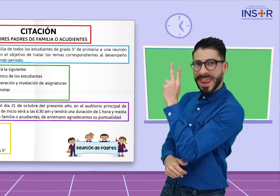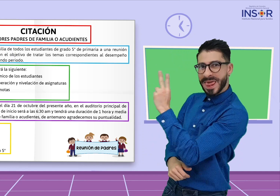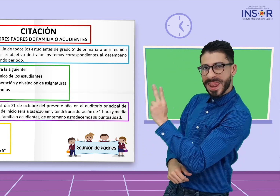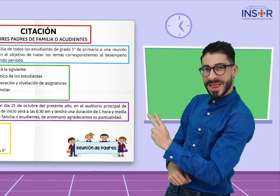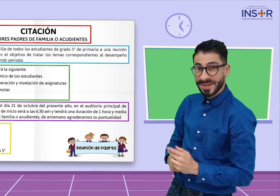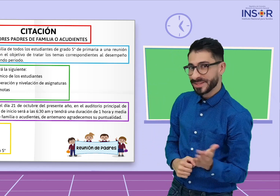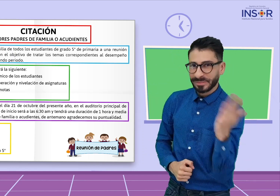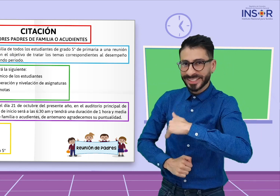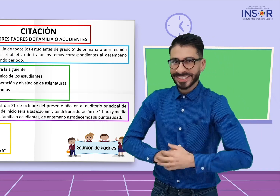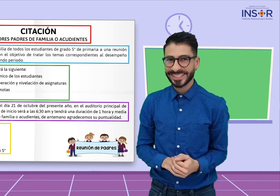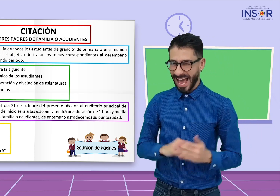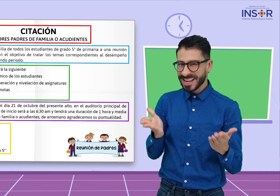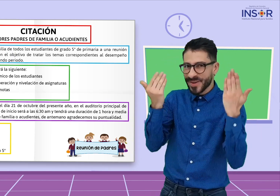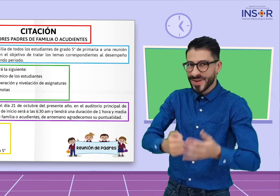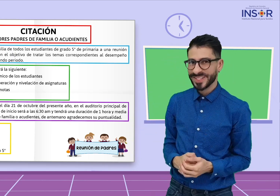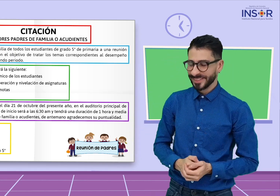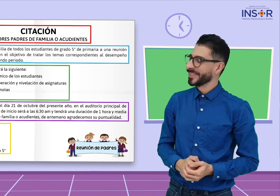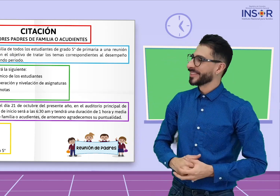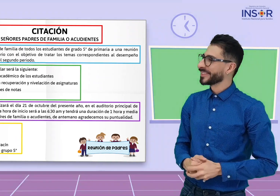Los invito, vamos todos juntos a leer. ¡Ánimo!